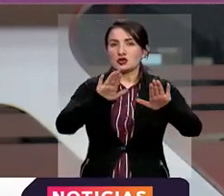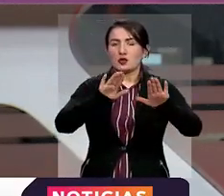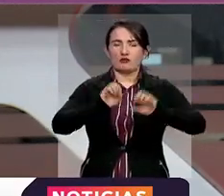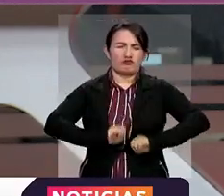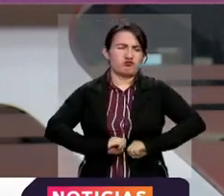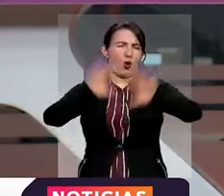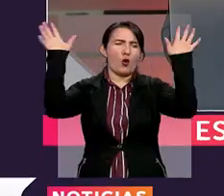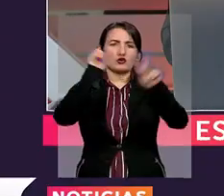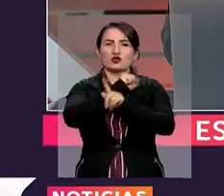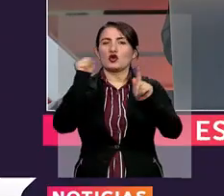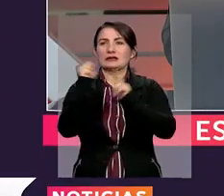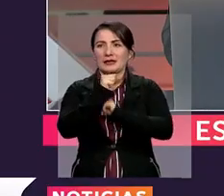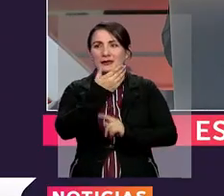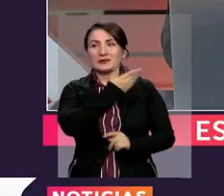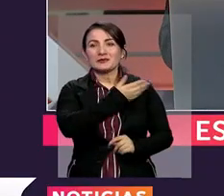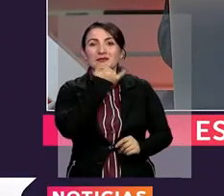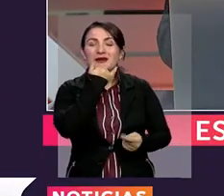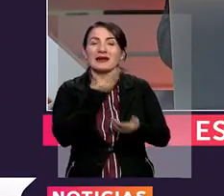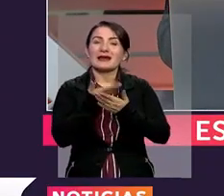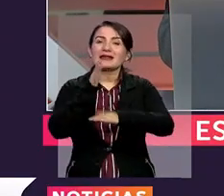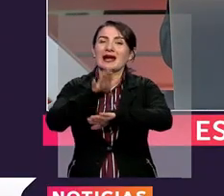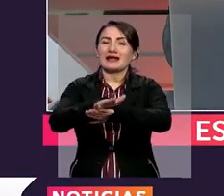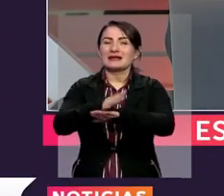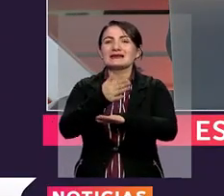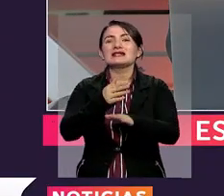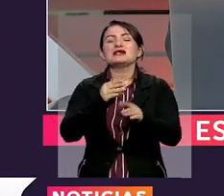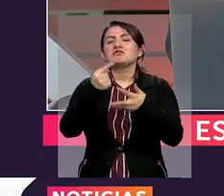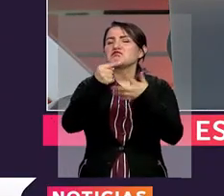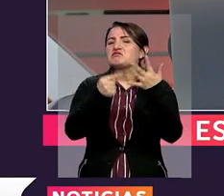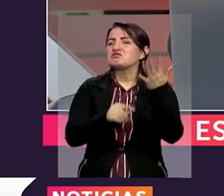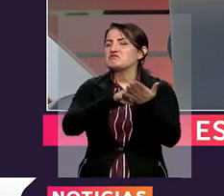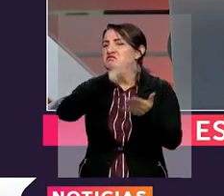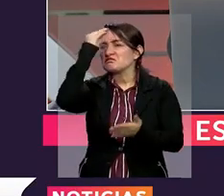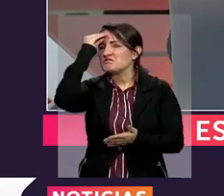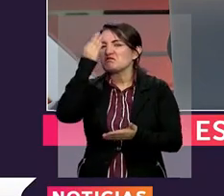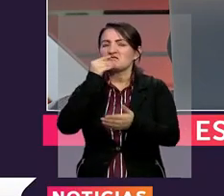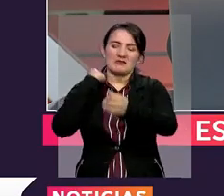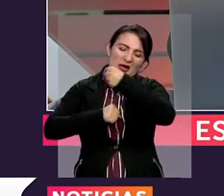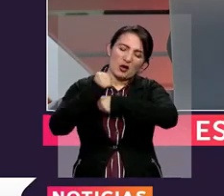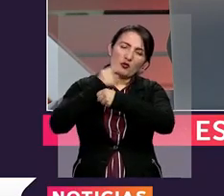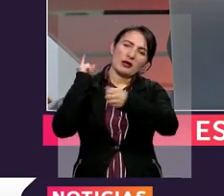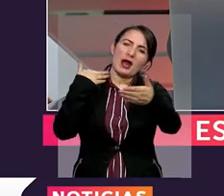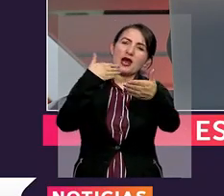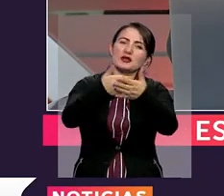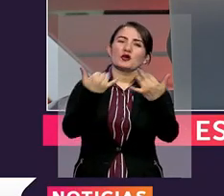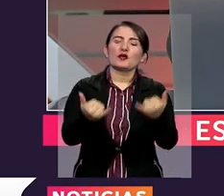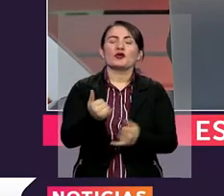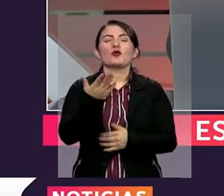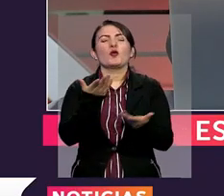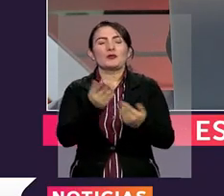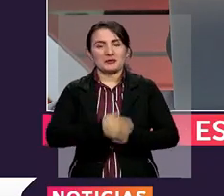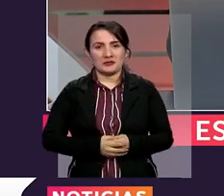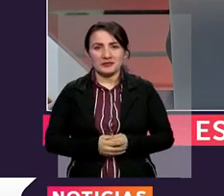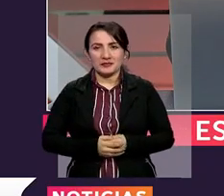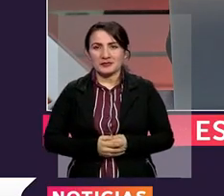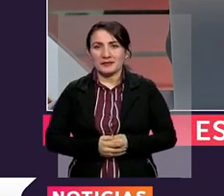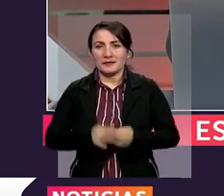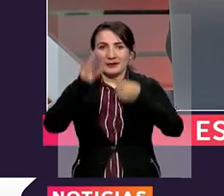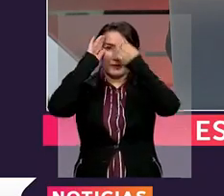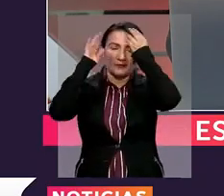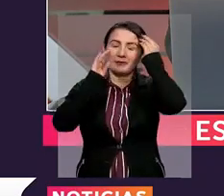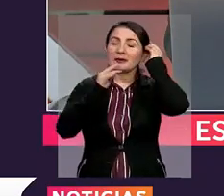MOVILIZACIóN PARA HACER UN